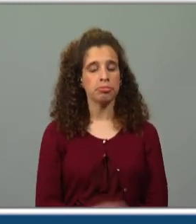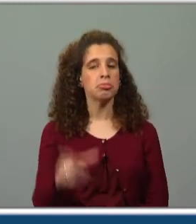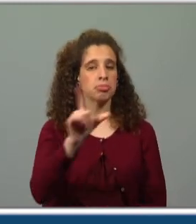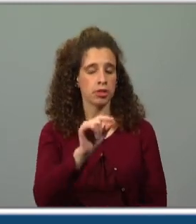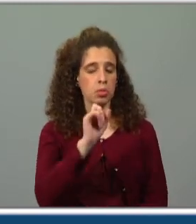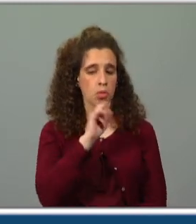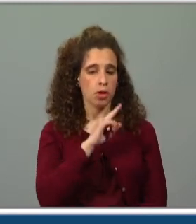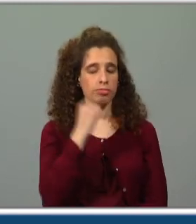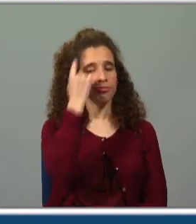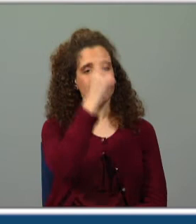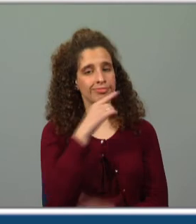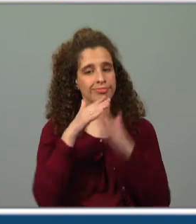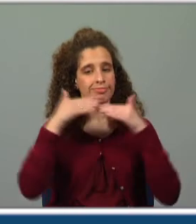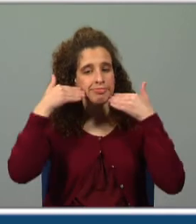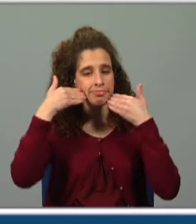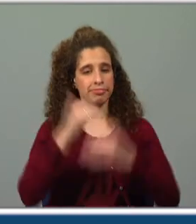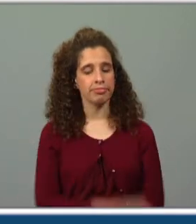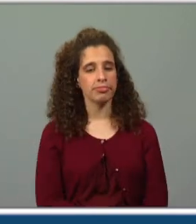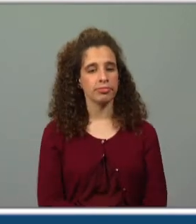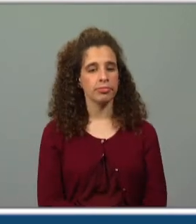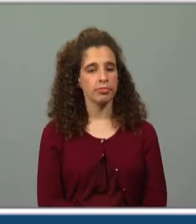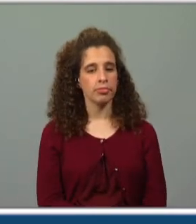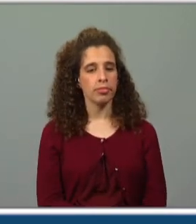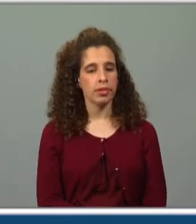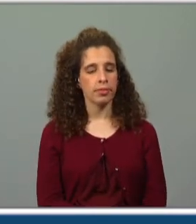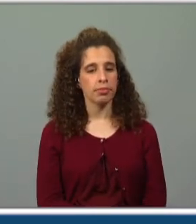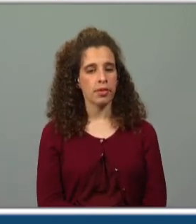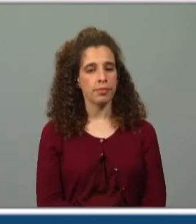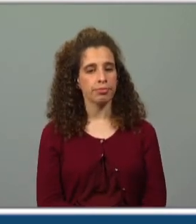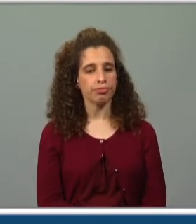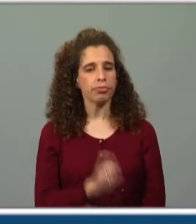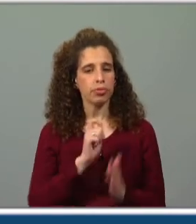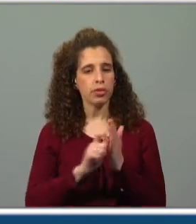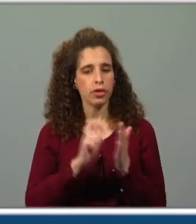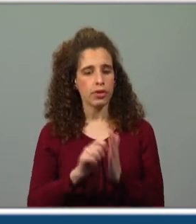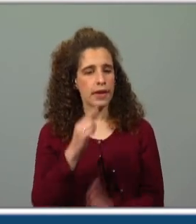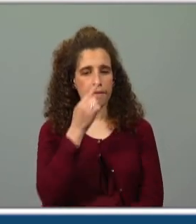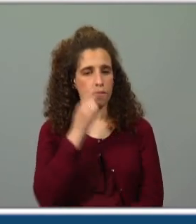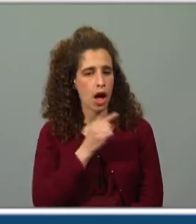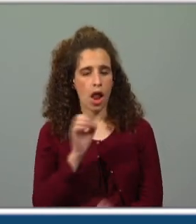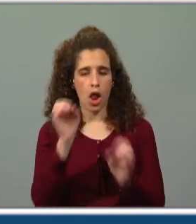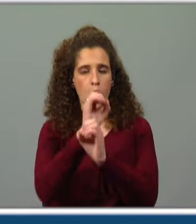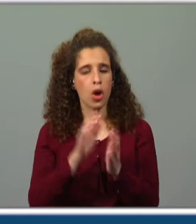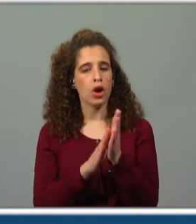podemos ficar com uma carinha feliz eu escrevi sem erros ortográficos E usei 我們可以有一張幸福的臉我寫的沒有拼寫錯誤而且我用過